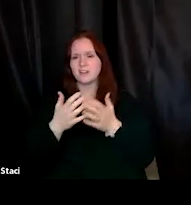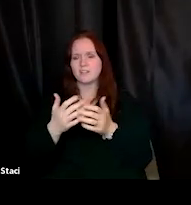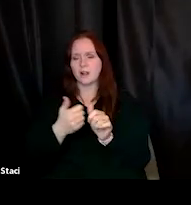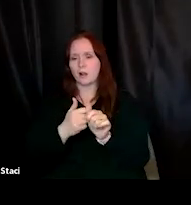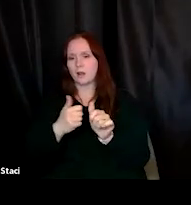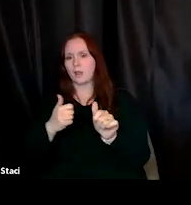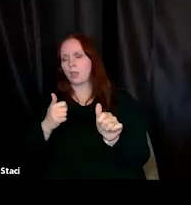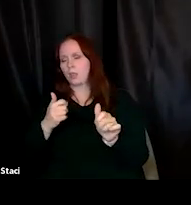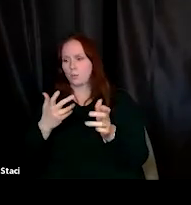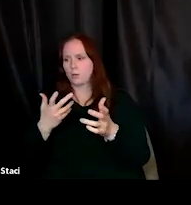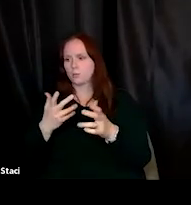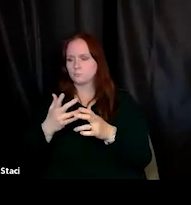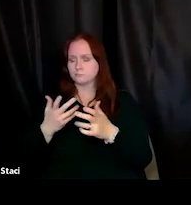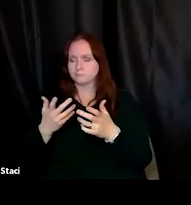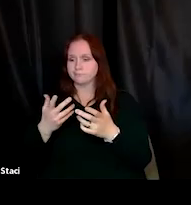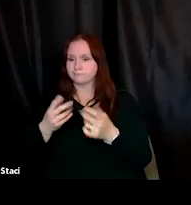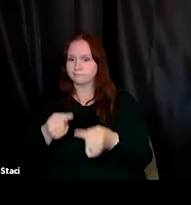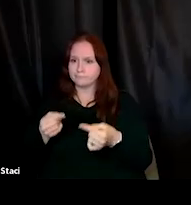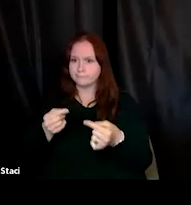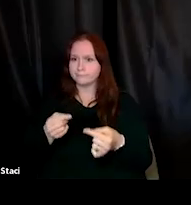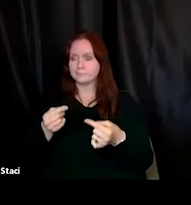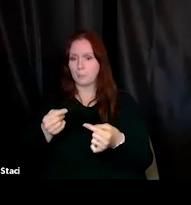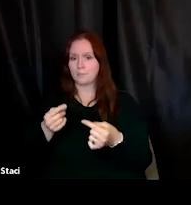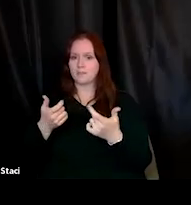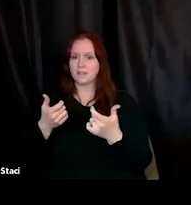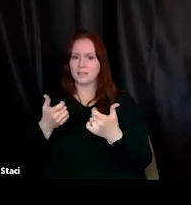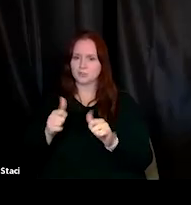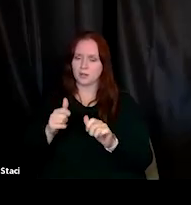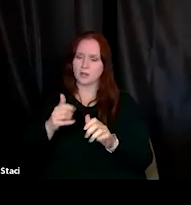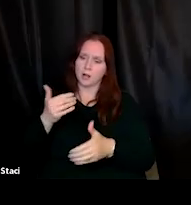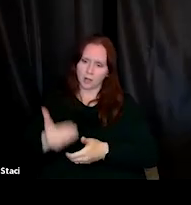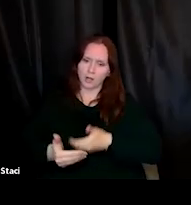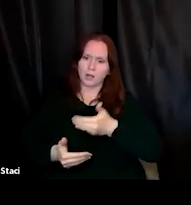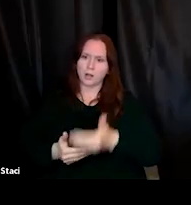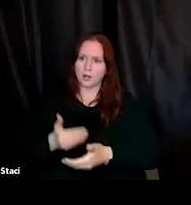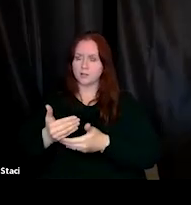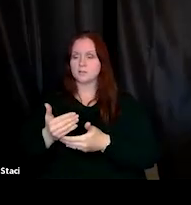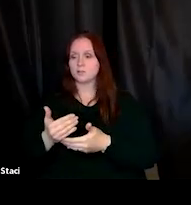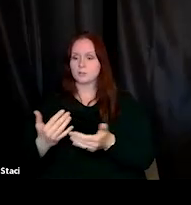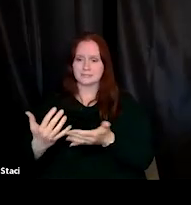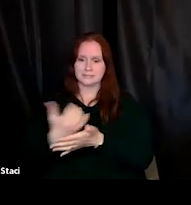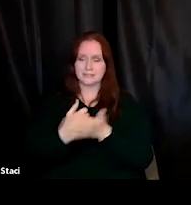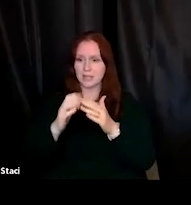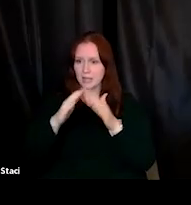Cuando un cliente no puede ser encontrado o no está en el lugar acordado para encontrarnos,